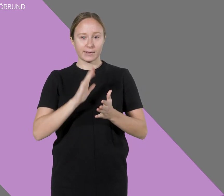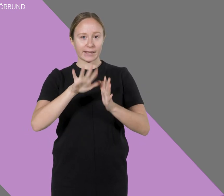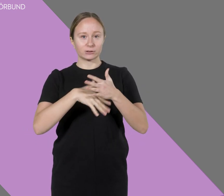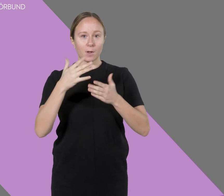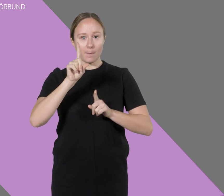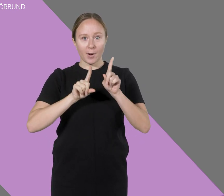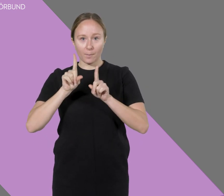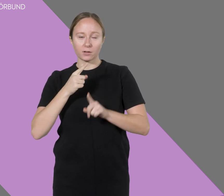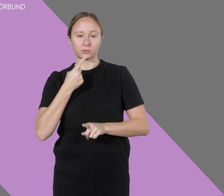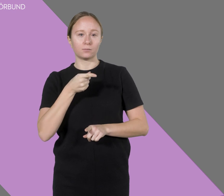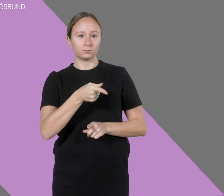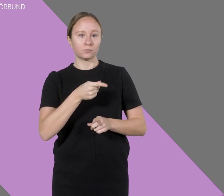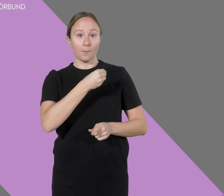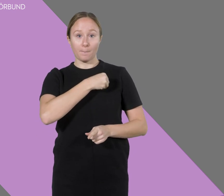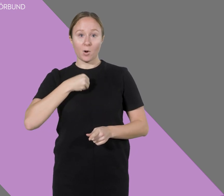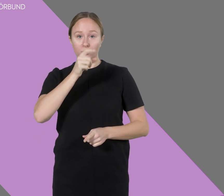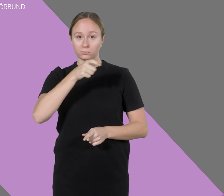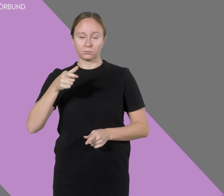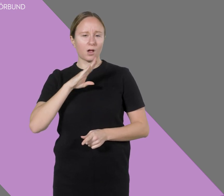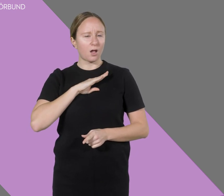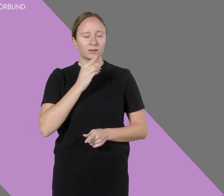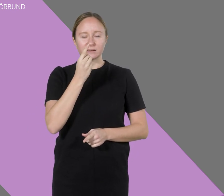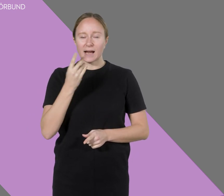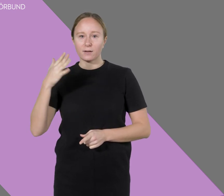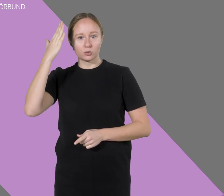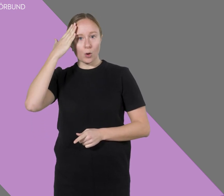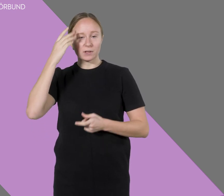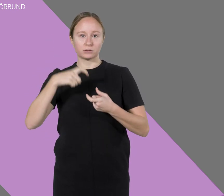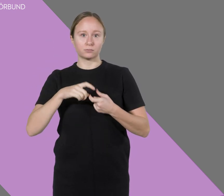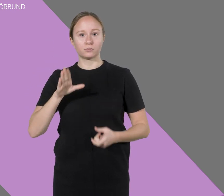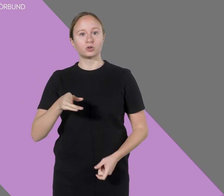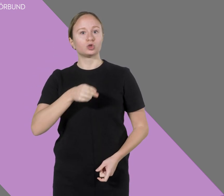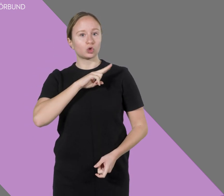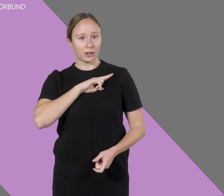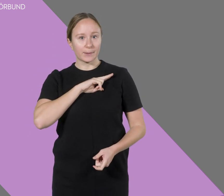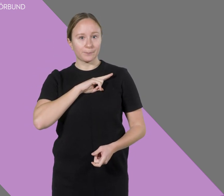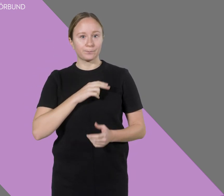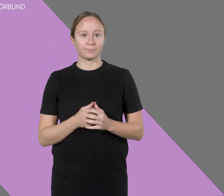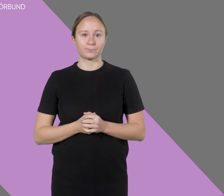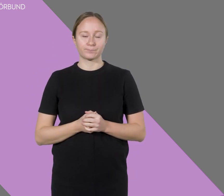Enligt Teckenspråksbarometern har myndigheterna dock sällan kunskap - om sin skyldighet.